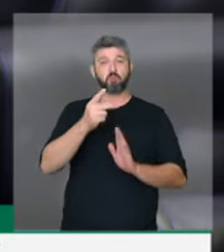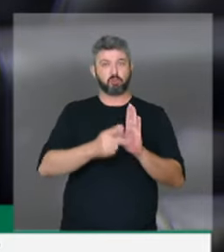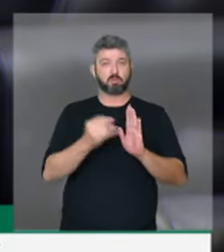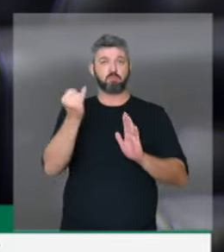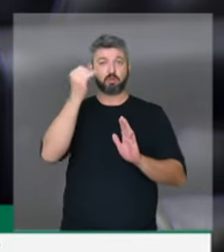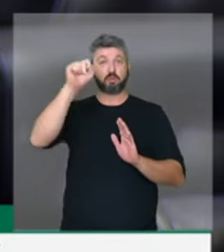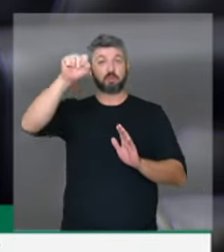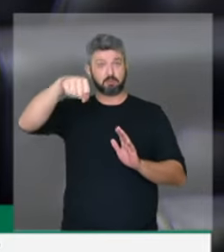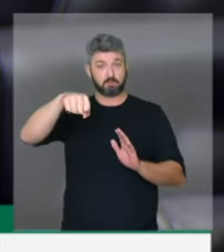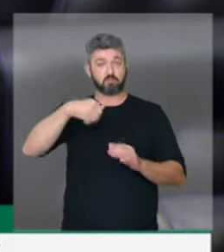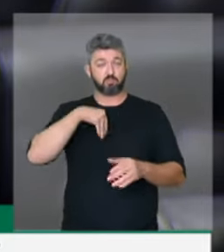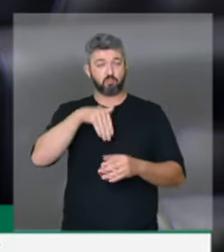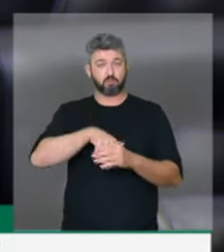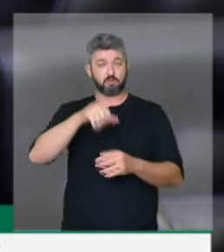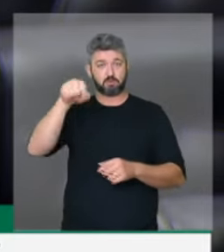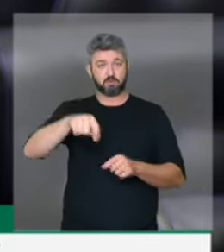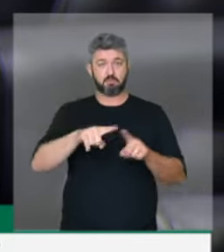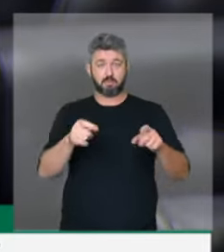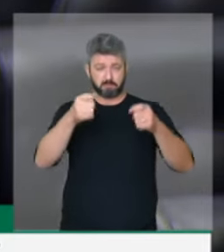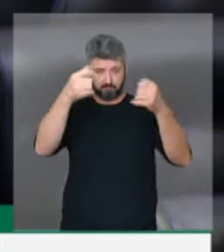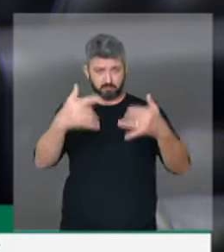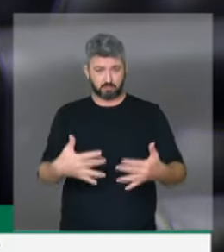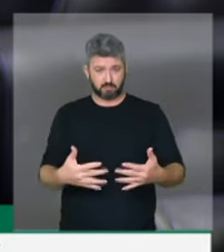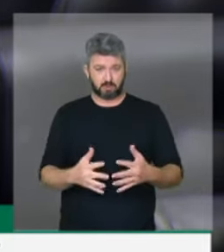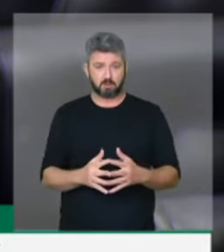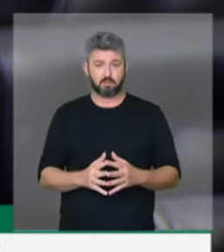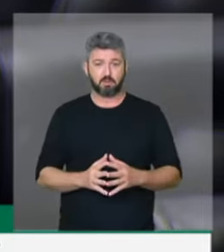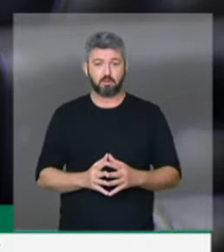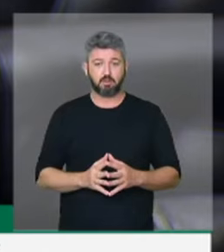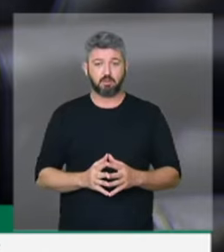E SÓ PARA JUSTIFICAR, EU TENHO UM PROJETO DE LEI PROTOCOLADO NA CASA, SIMILAR É EMENDA QUE APRESENTEI NESSE